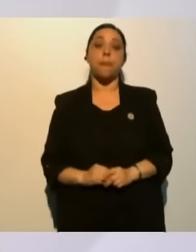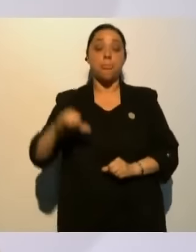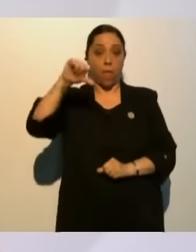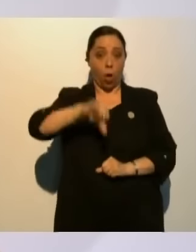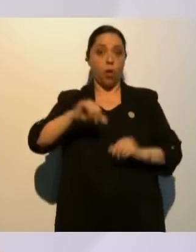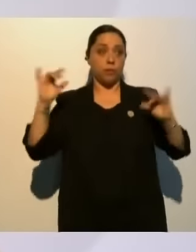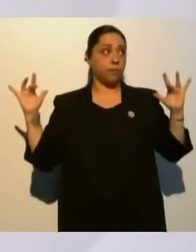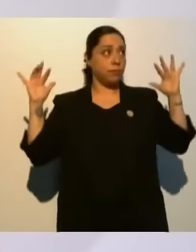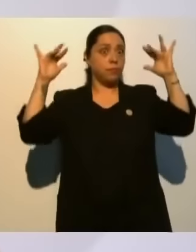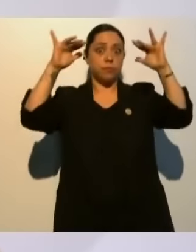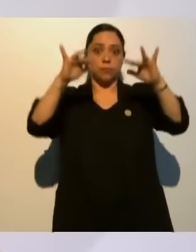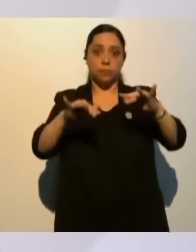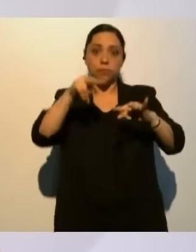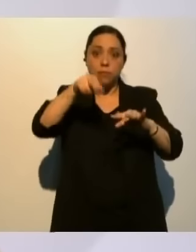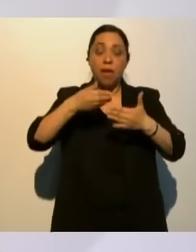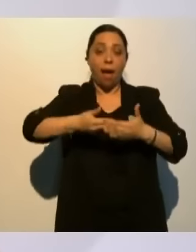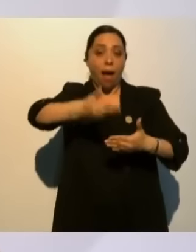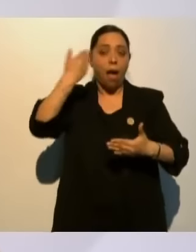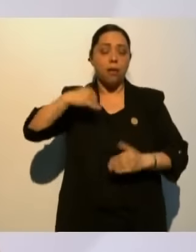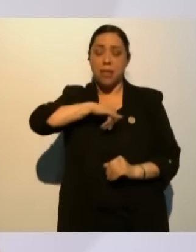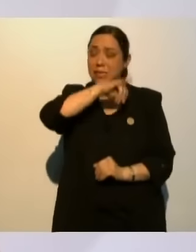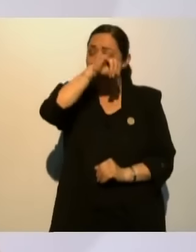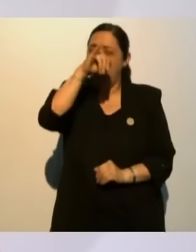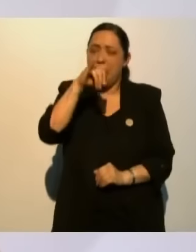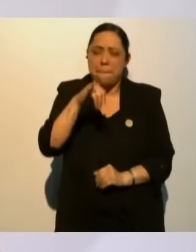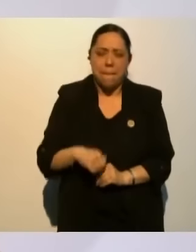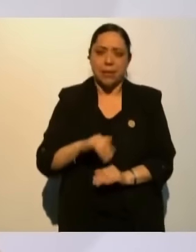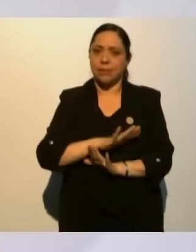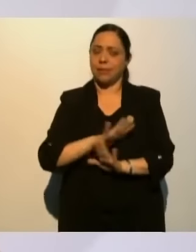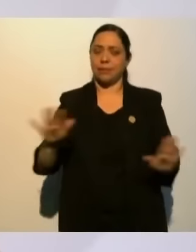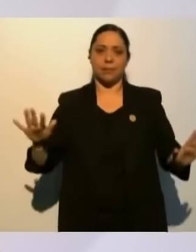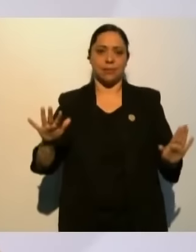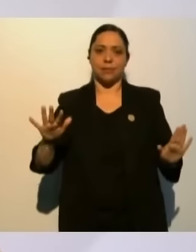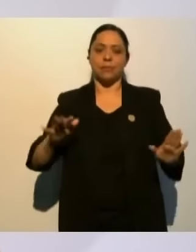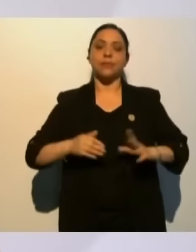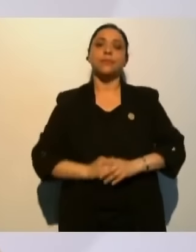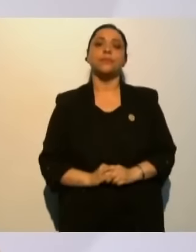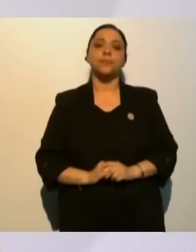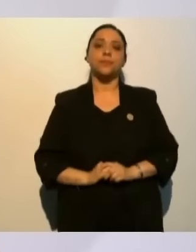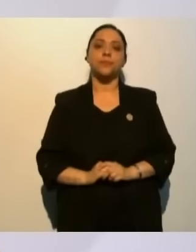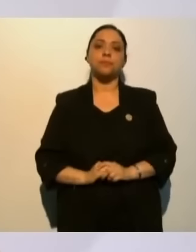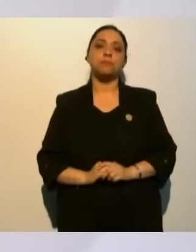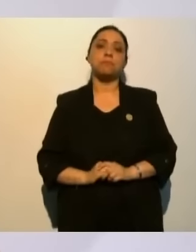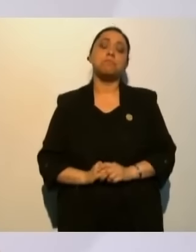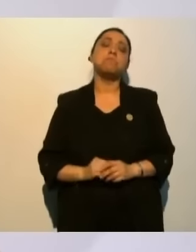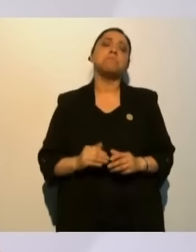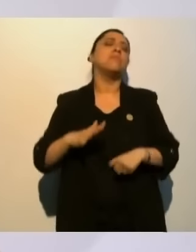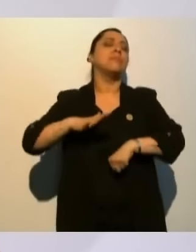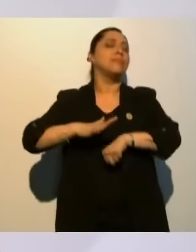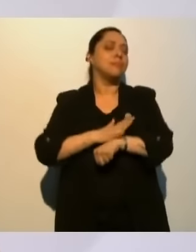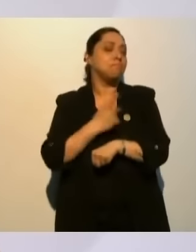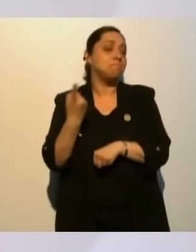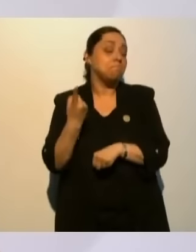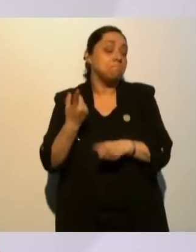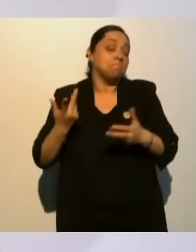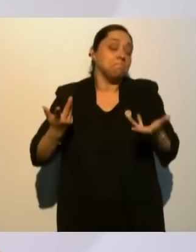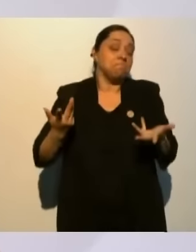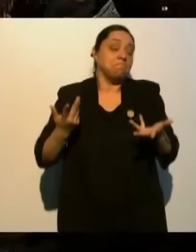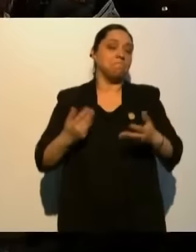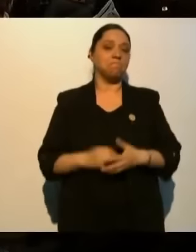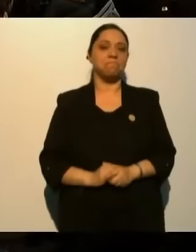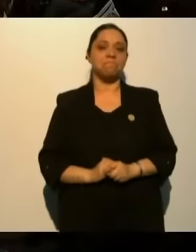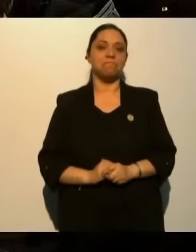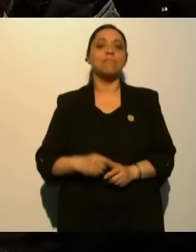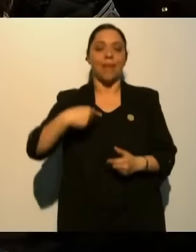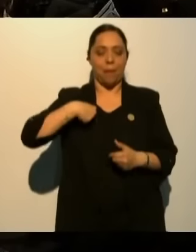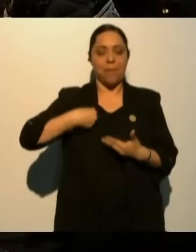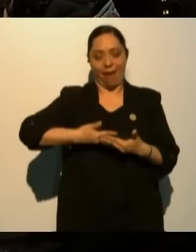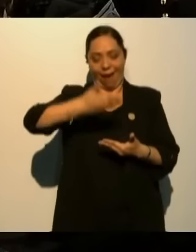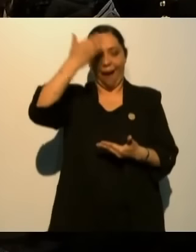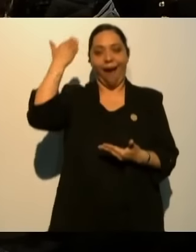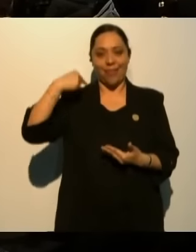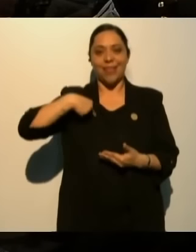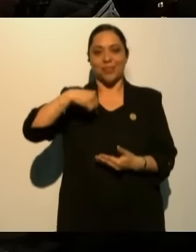es histórico único inédito quizá por una razón me tocó ser alcaldesa también fui alcaldesa de